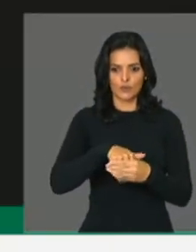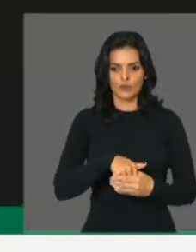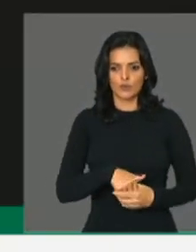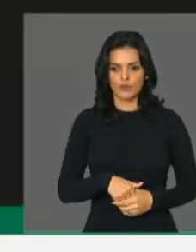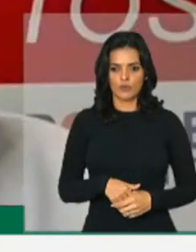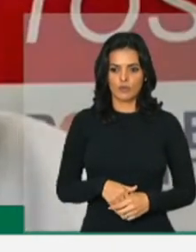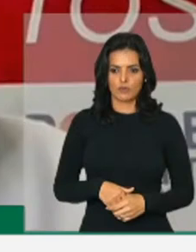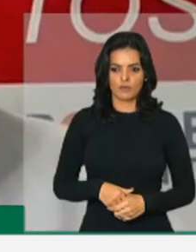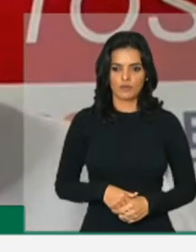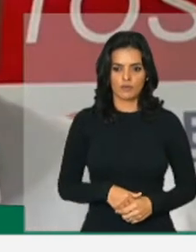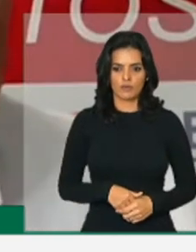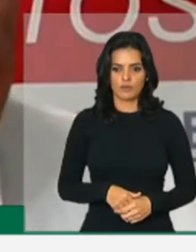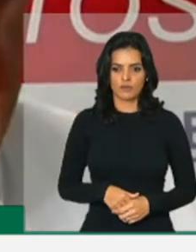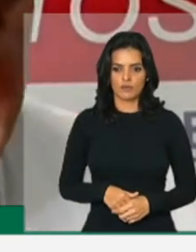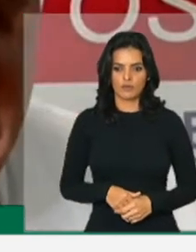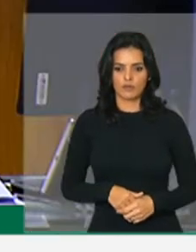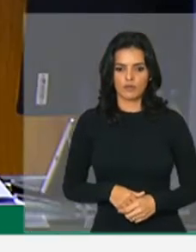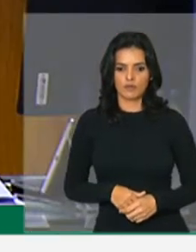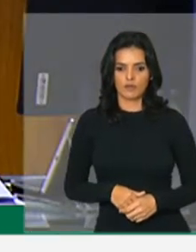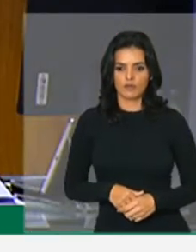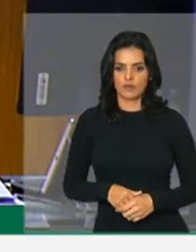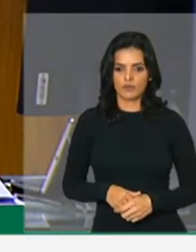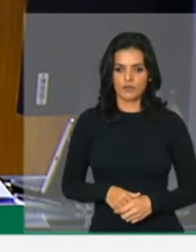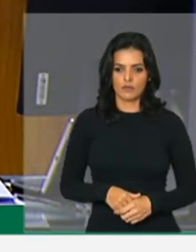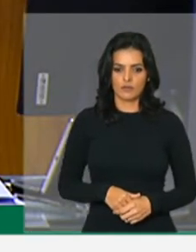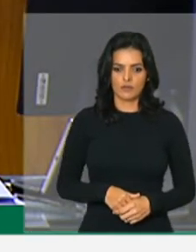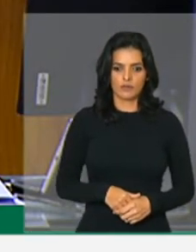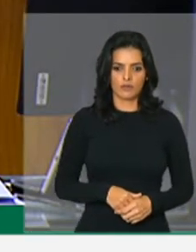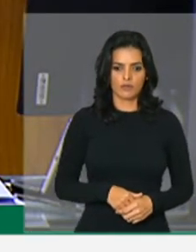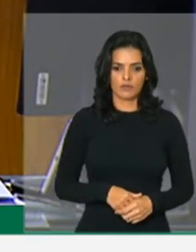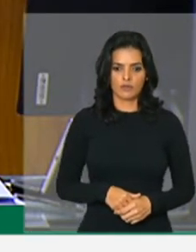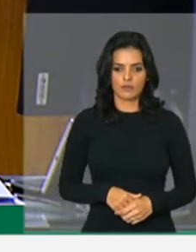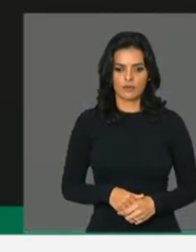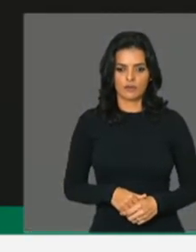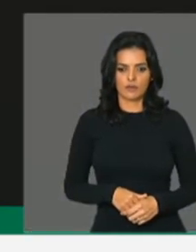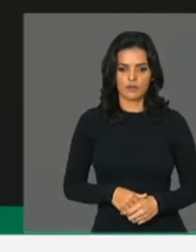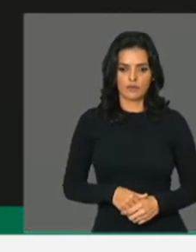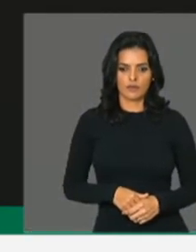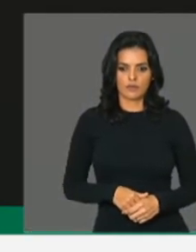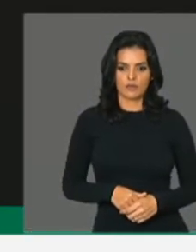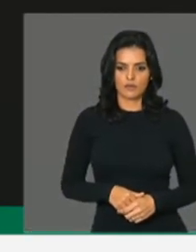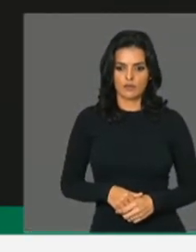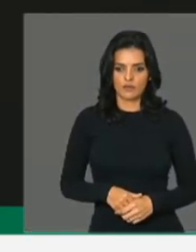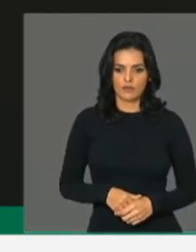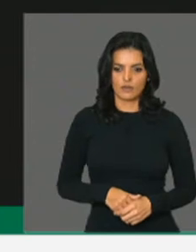DO RELATOR É ISSO, PRESIDENTE? [PRESIDENTE]: UM MINUTO SÓ, QUE DE NOVO QUANDO EU FUI FALAR O DEPUTADO IVAN VALENTE ACHOU QUE EU ESTAVA